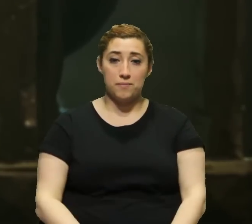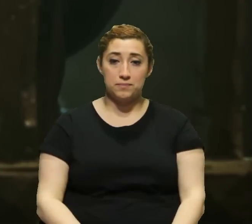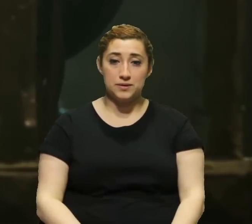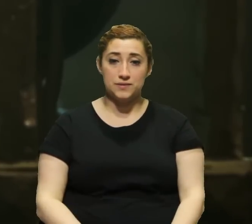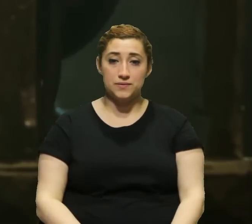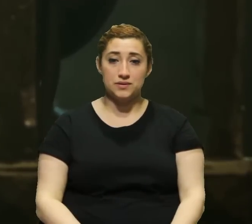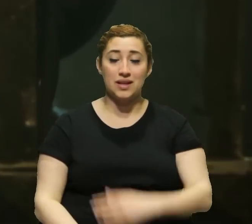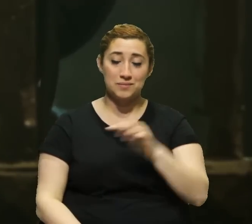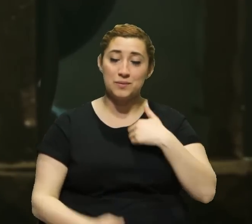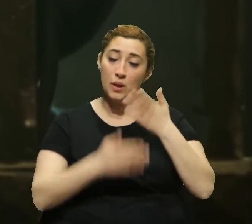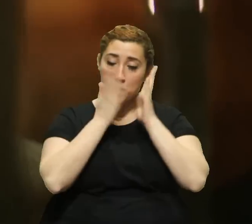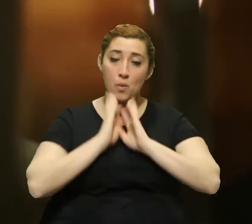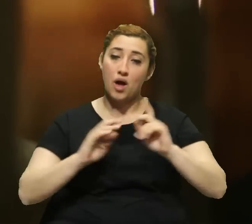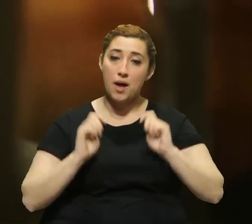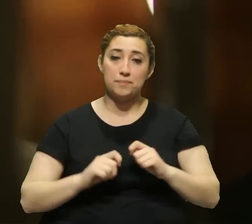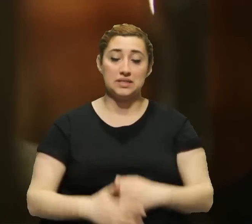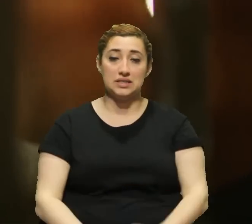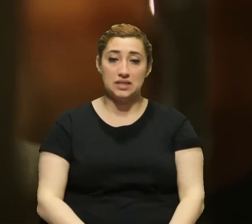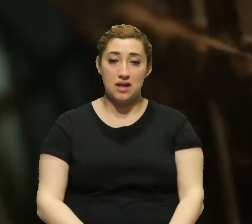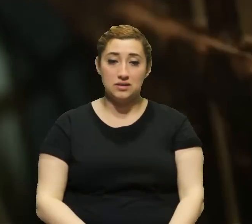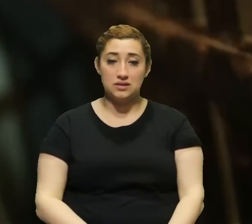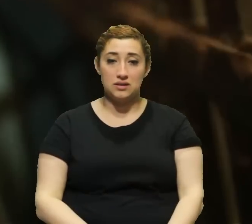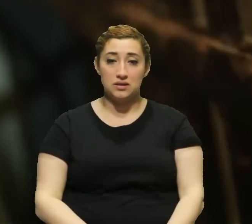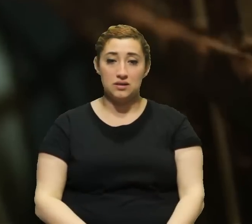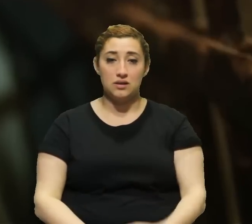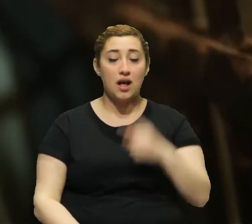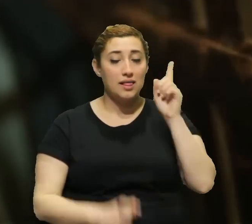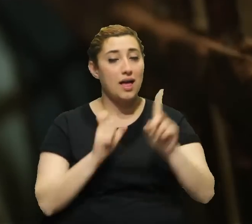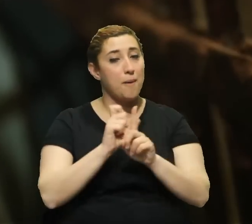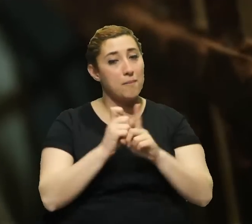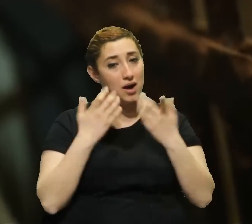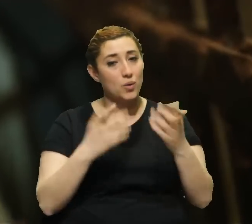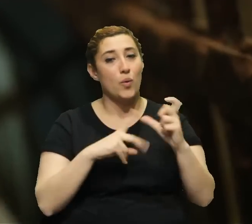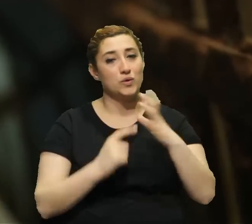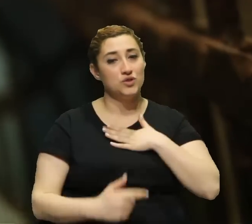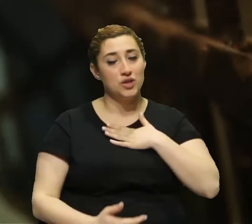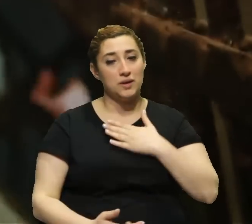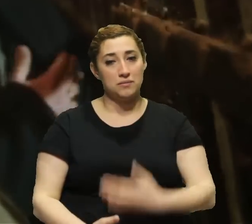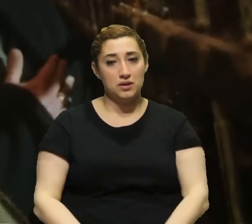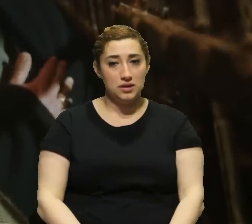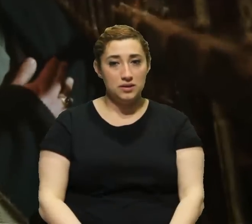Duacı olalar ihtiyara. Allah'a emanet olun Şeyh’im.